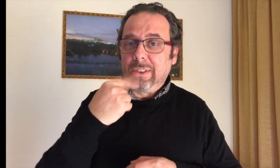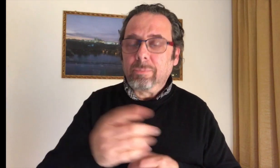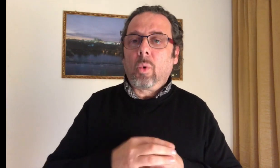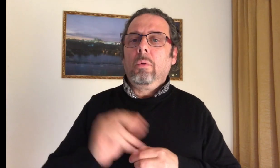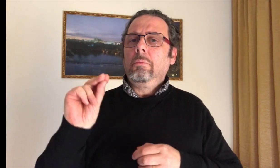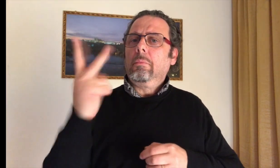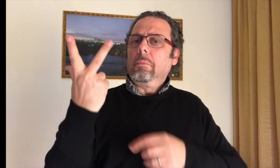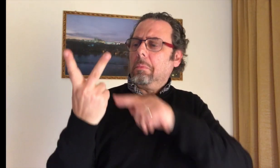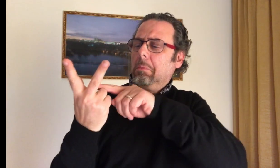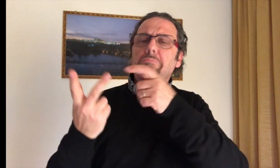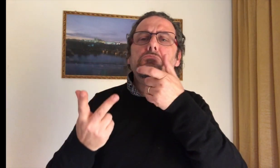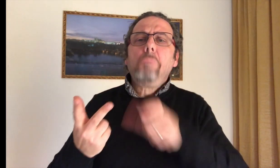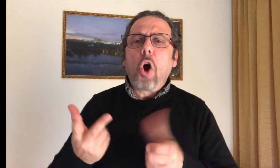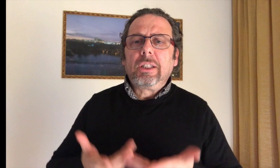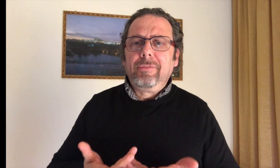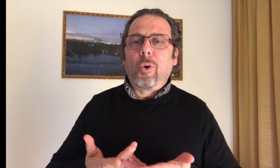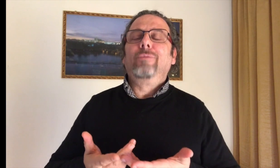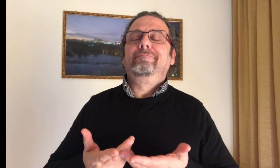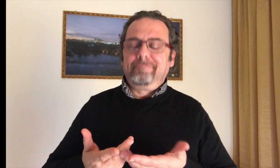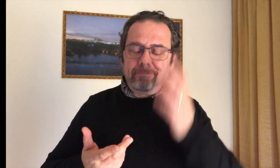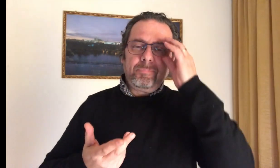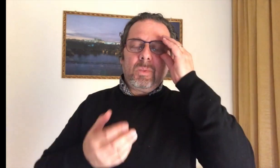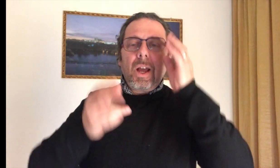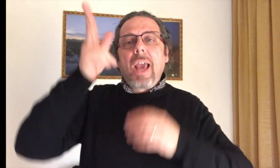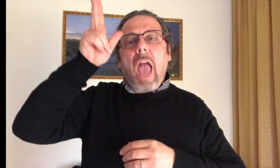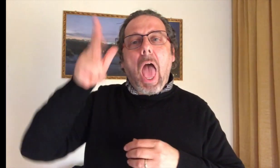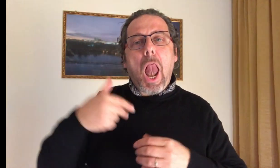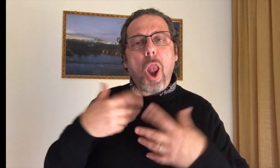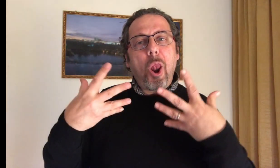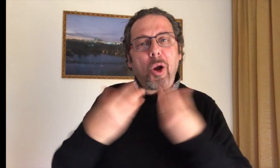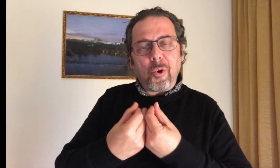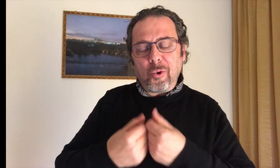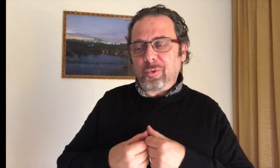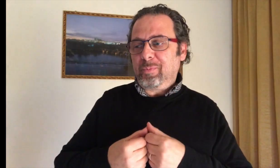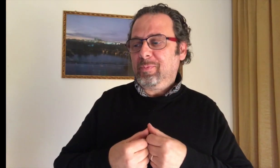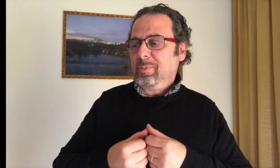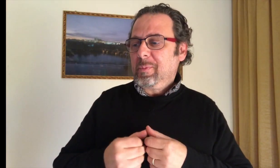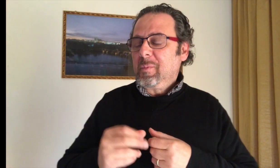In conclusione voglio raccontare com’è nato il segno U-S-F e per quale motivo. Ecco, insieme a Gallo,